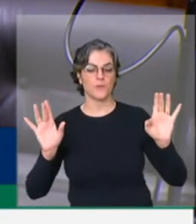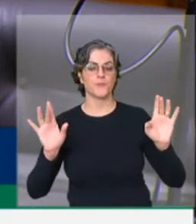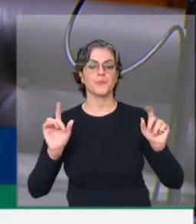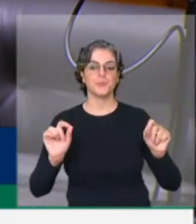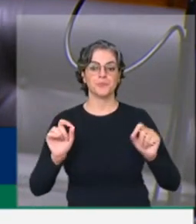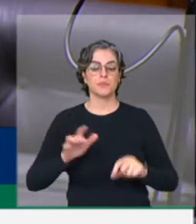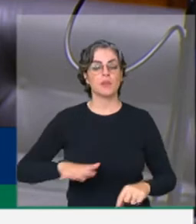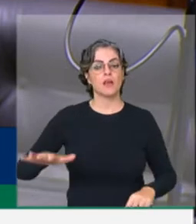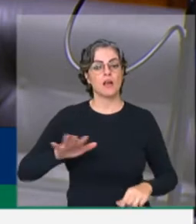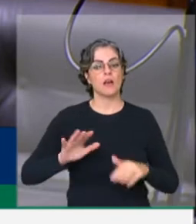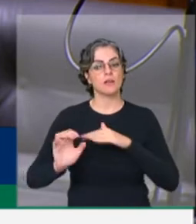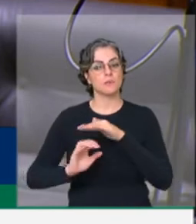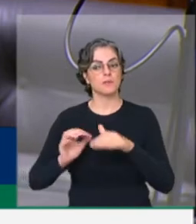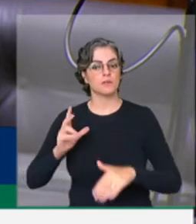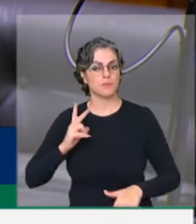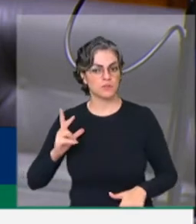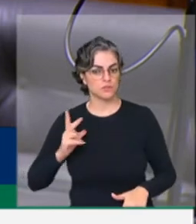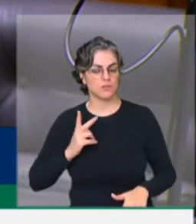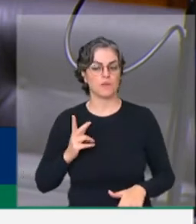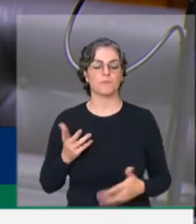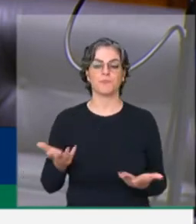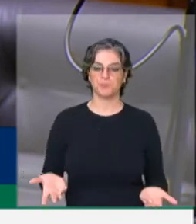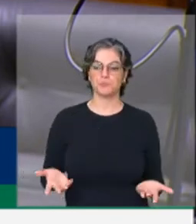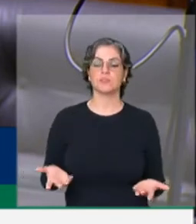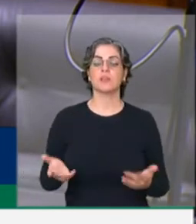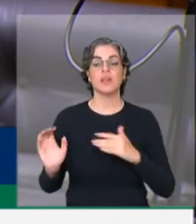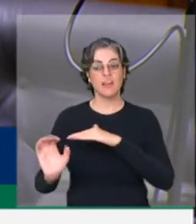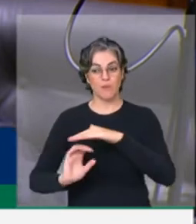TENHAMOS UM CUIDADO ESPECIAL COM O SETOR PRIVADO, COM AS EMPRESAS QUE MANTÉM ESSE PARLAMENTO FUNCIONANDO,